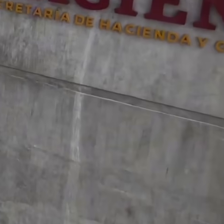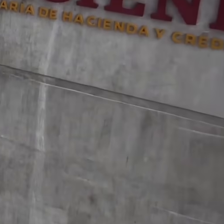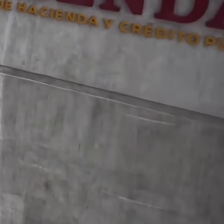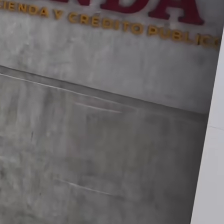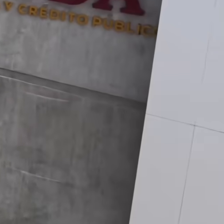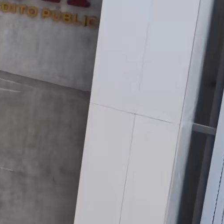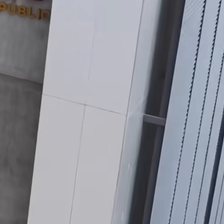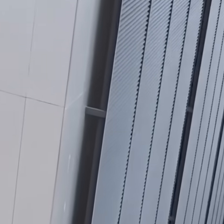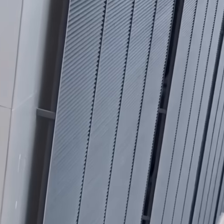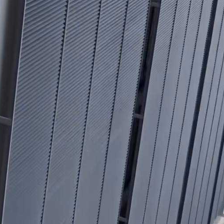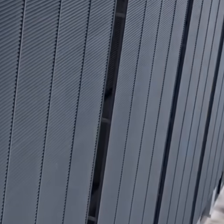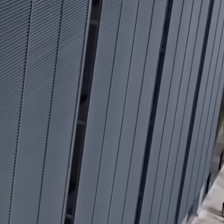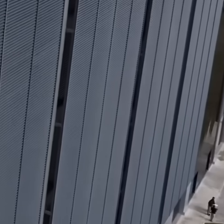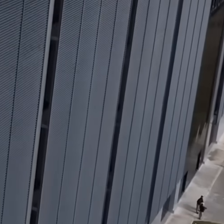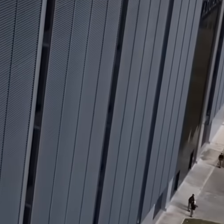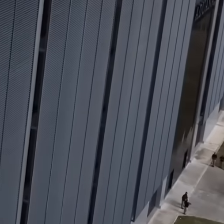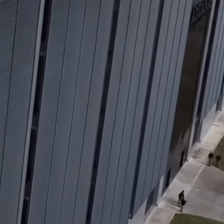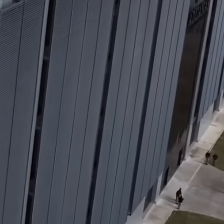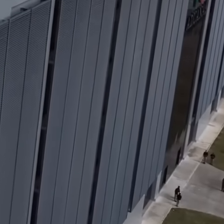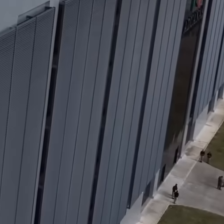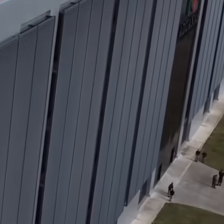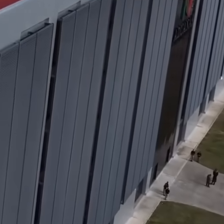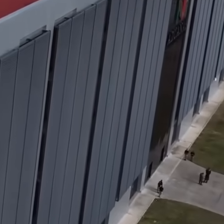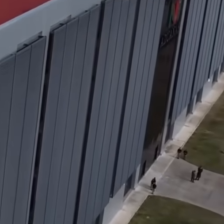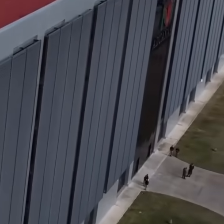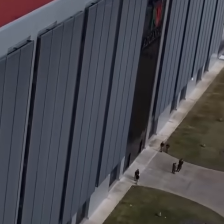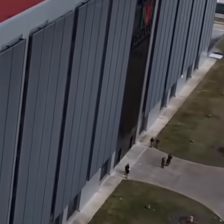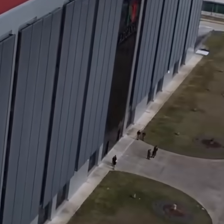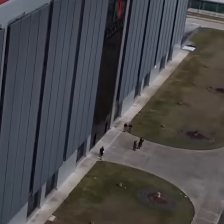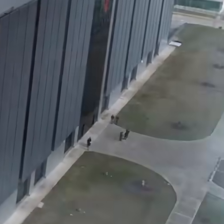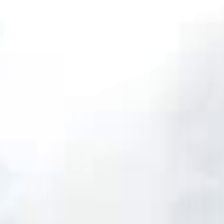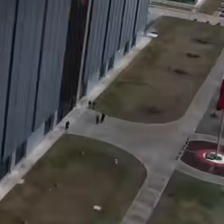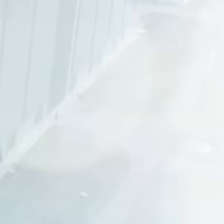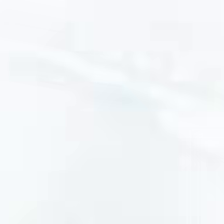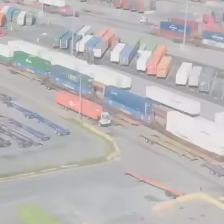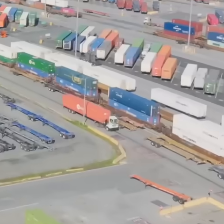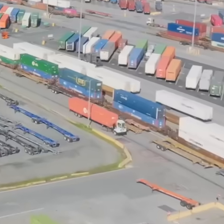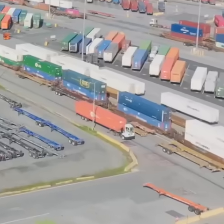demuestra con hechos que cumple su palabra. Lo que ayer fue una promesa de campaña, hoy es un